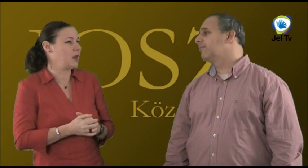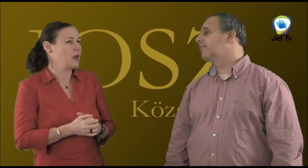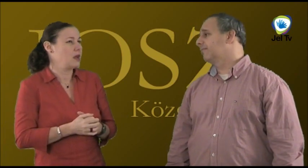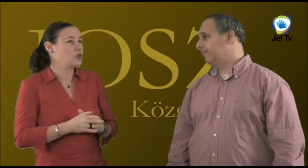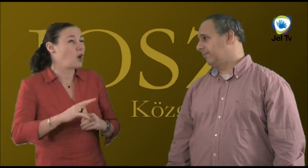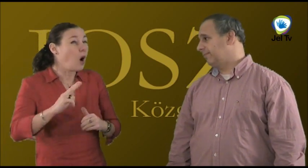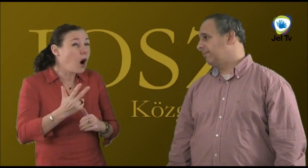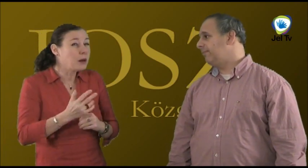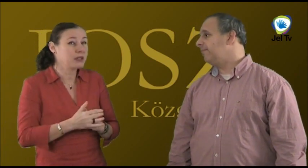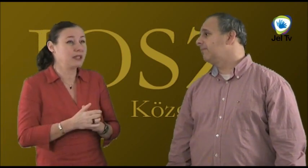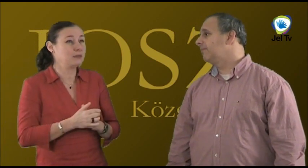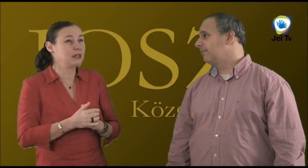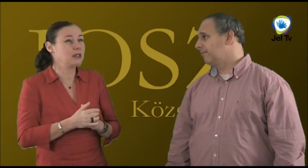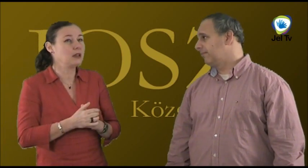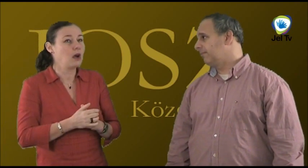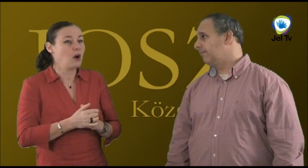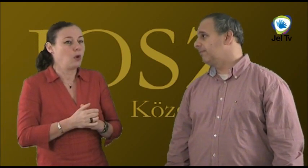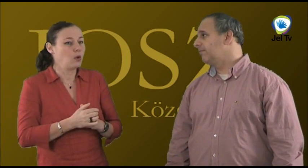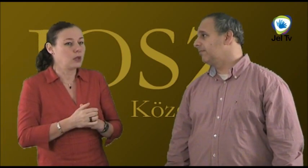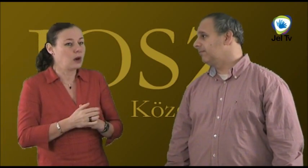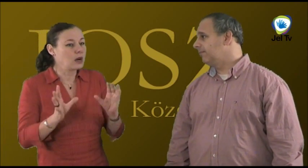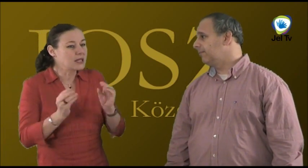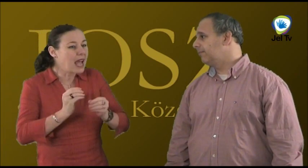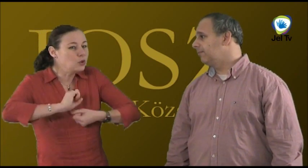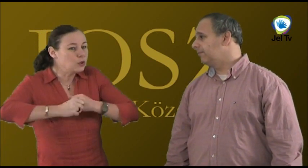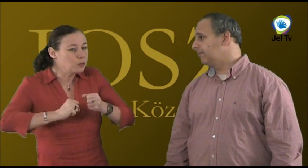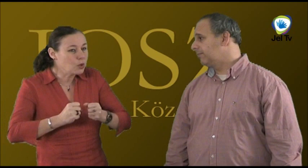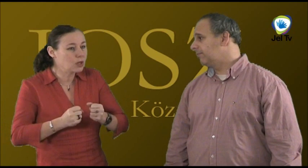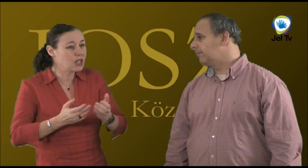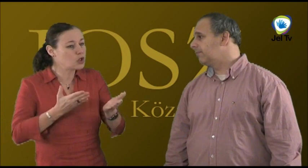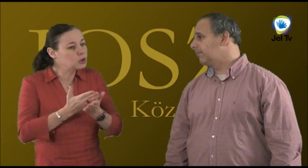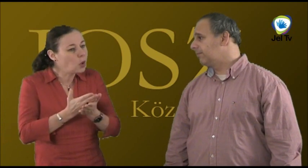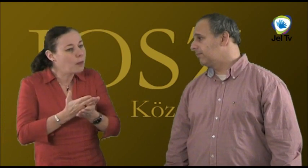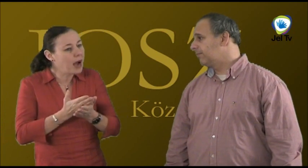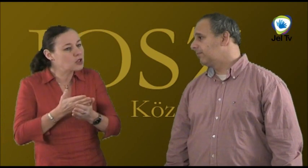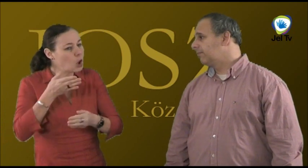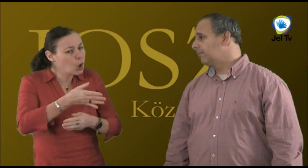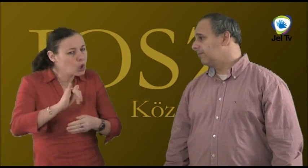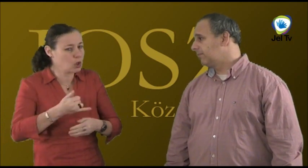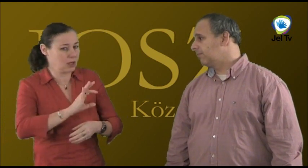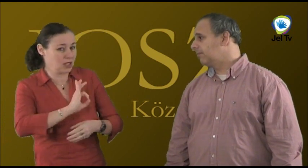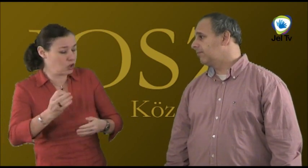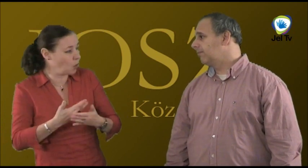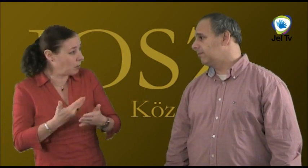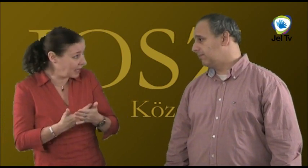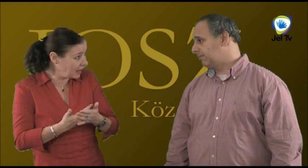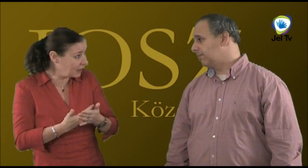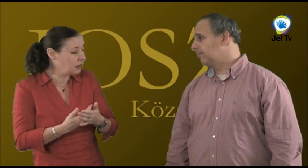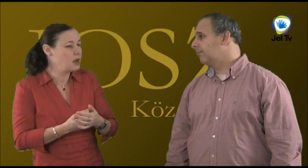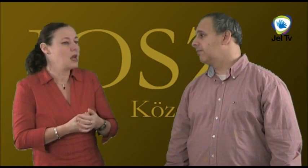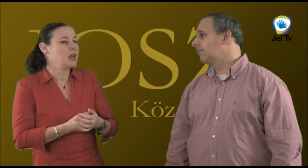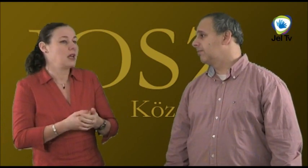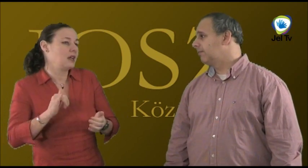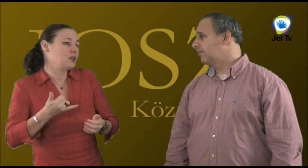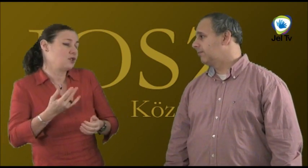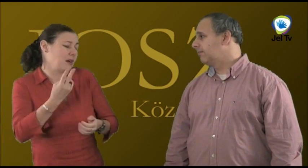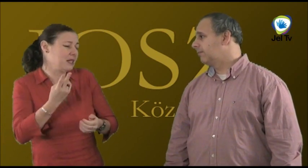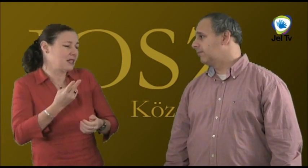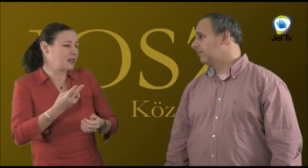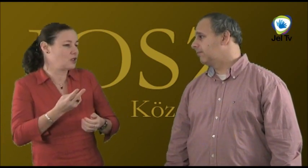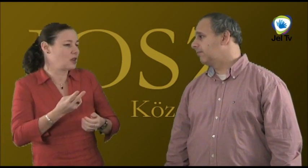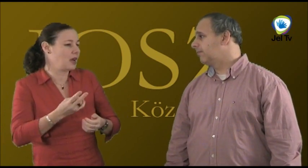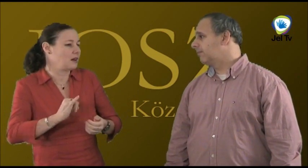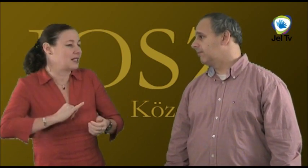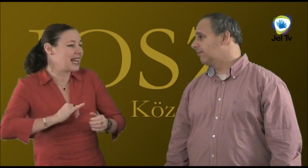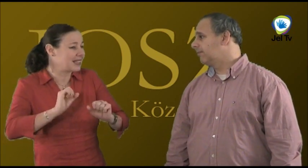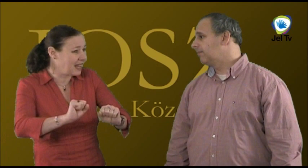A harmadik pedig, hogy az együttműködés a tolmácsok között is jobb legyen és természetesen az érdekvédelem,